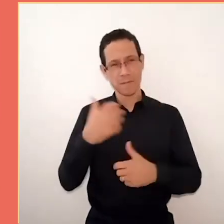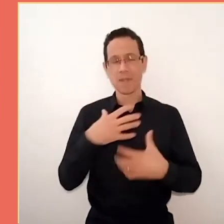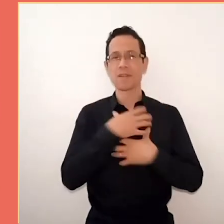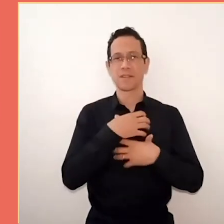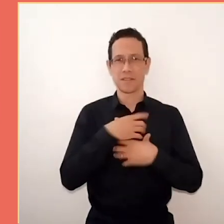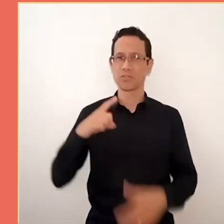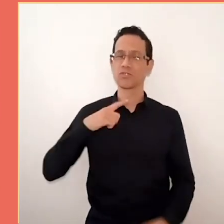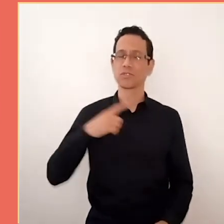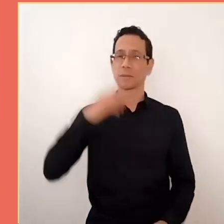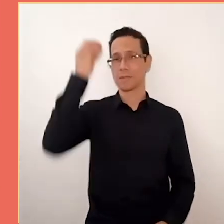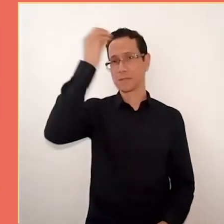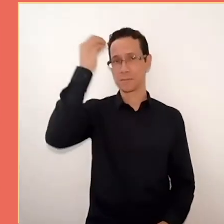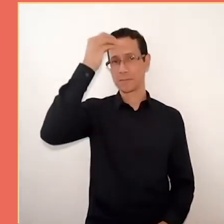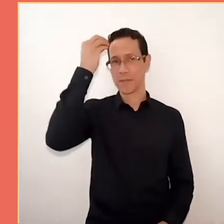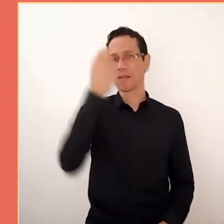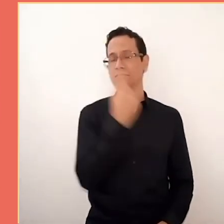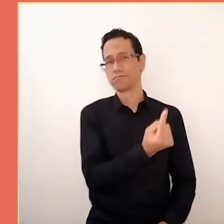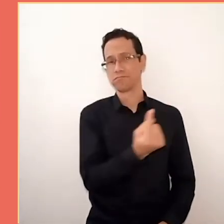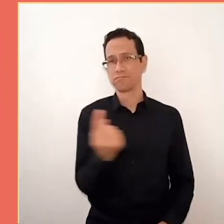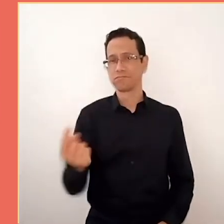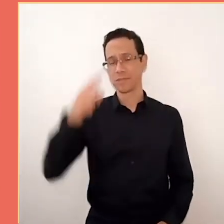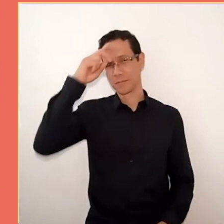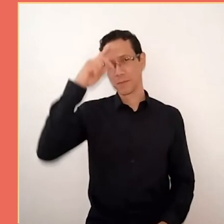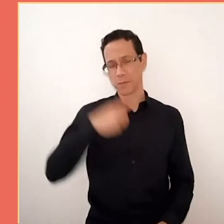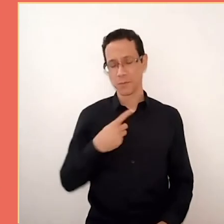experiências pessoais da convivência com o Paulo Freire,